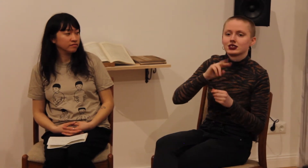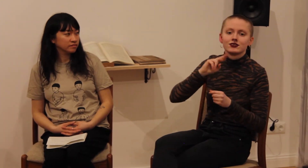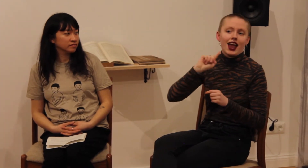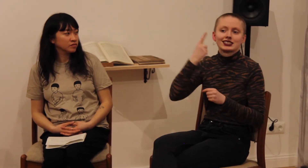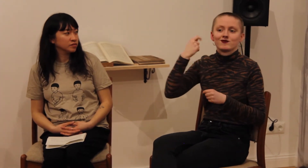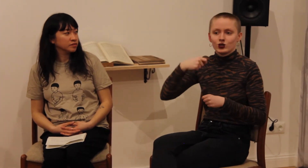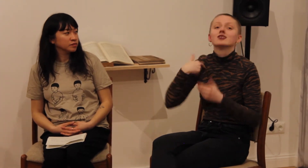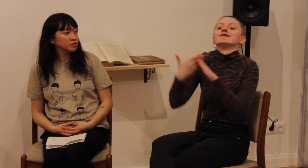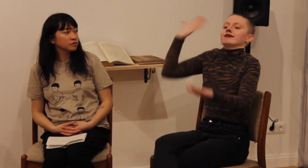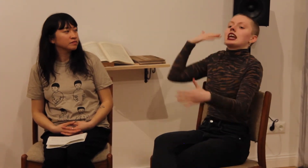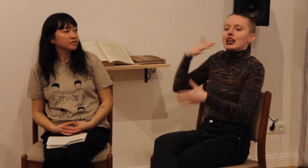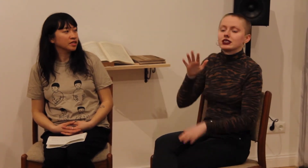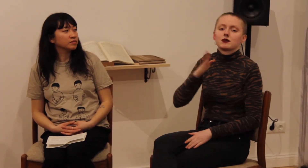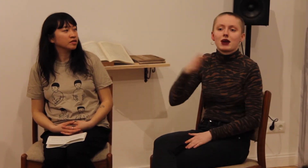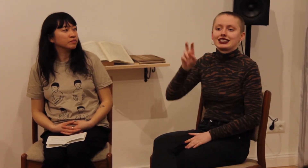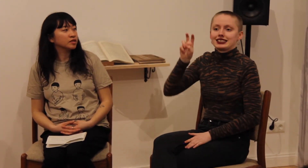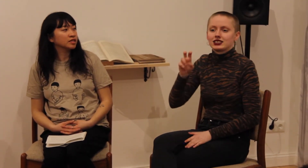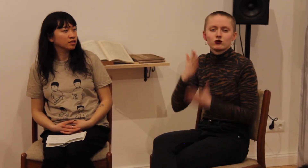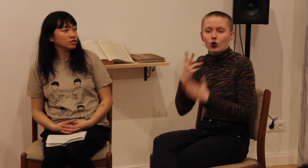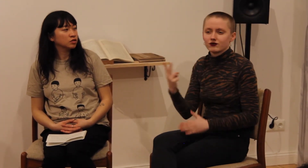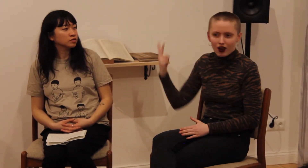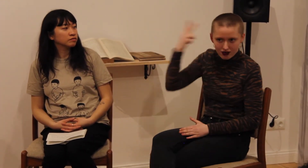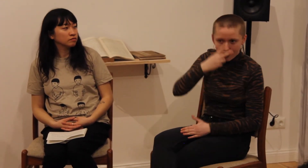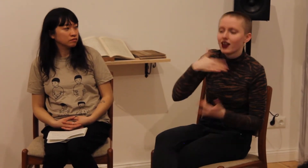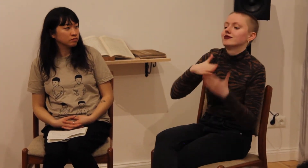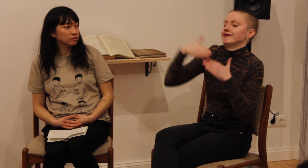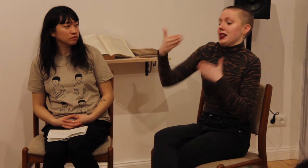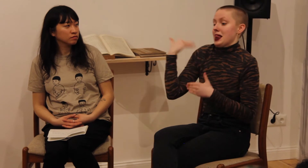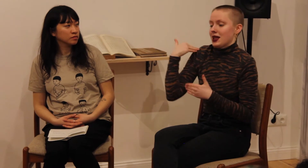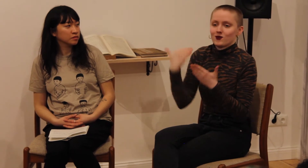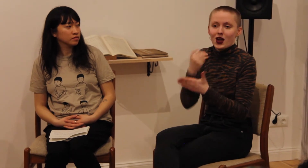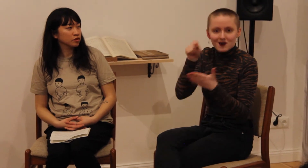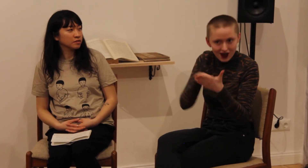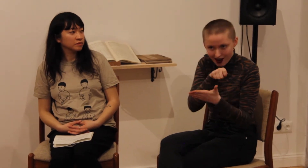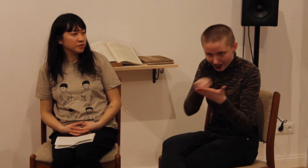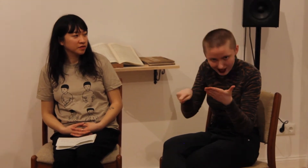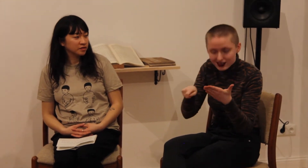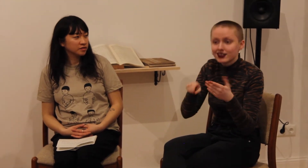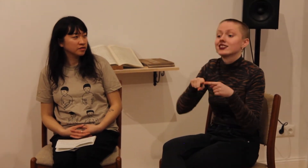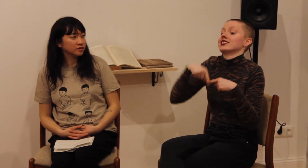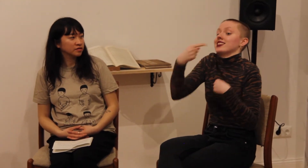Hyemi und ich sind auch zusammen bei jubel³ tätig seit 2 Jahren,